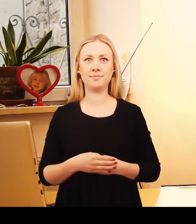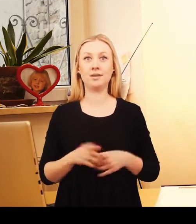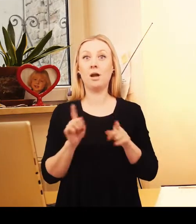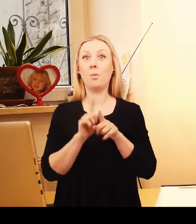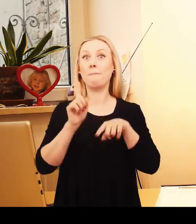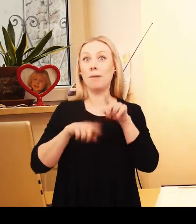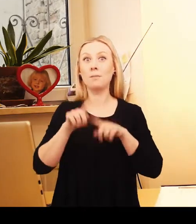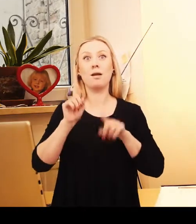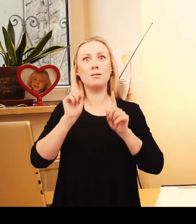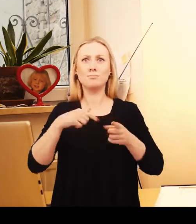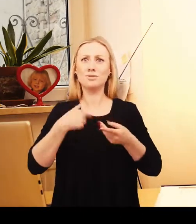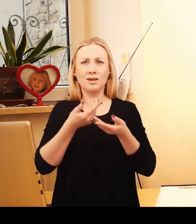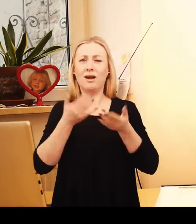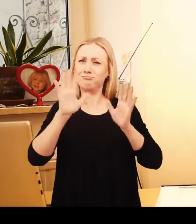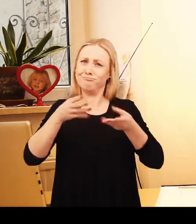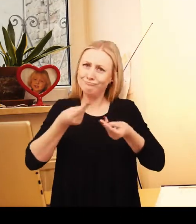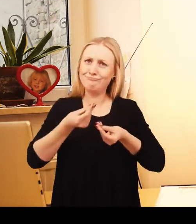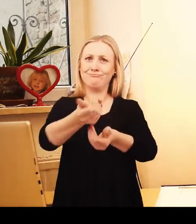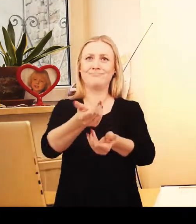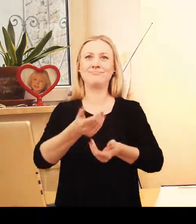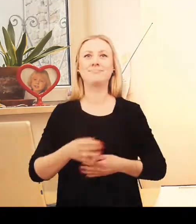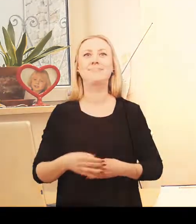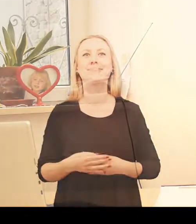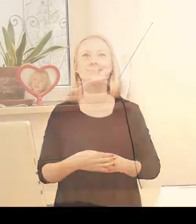Und manchmal muss ich mich eben auf Experimente einlassen.